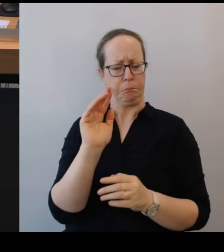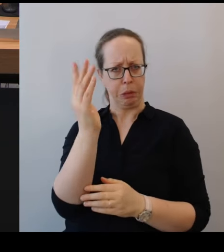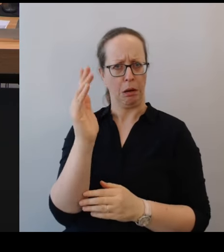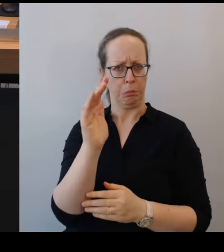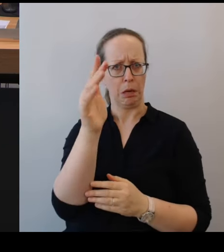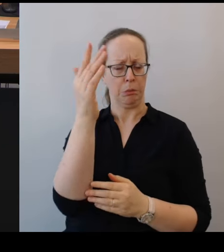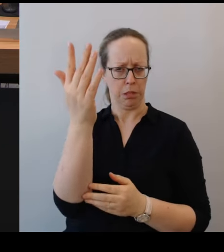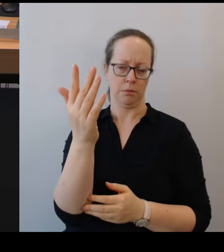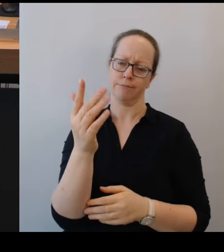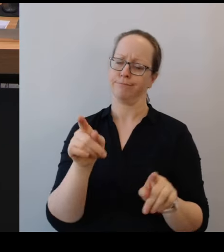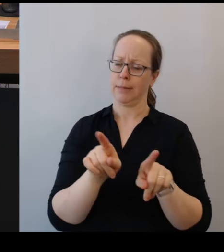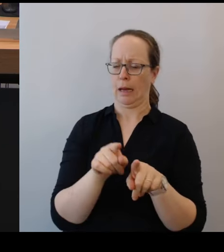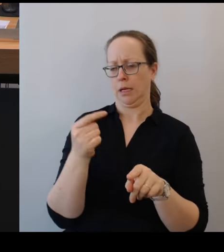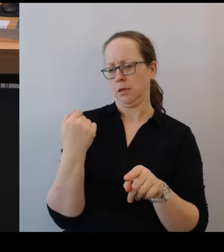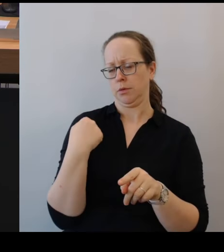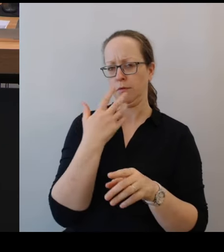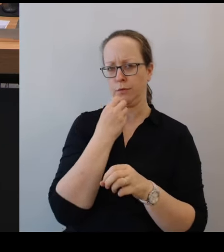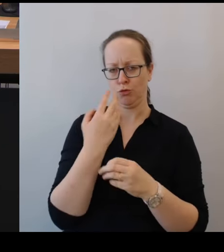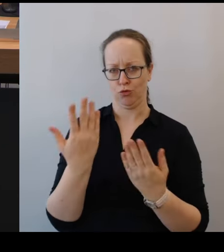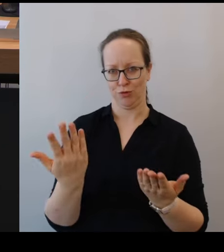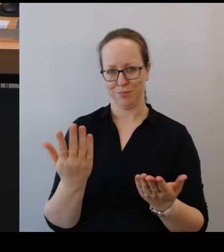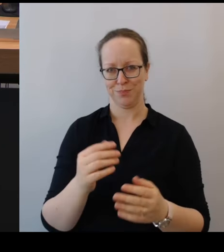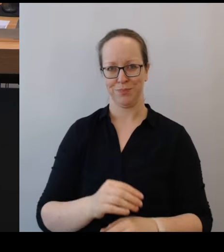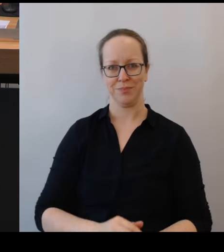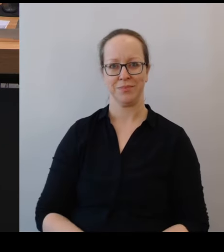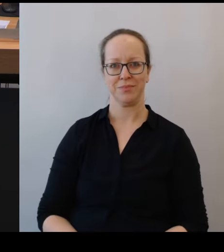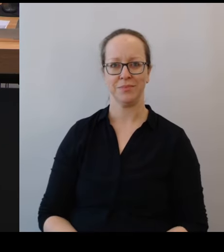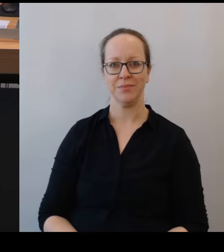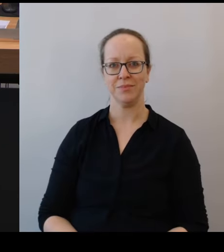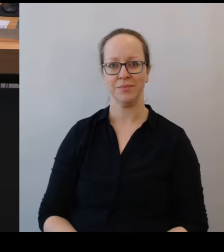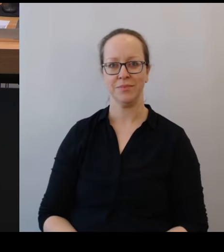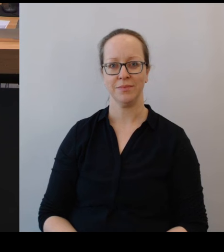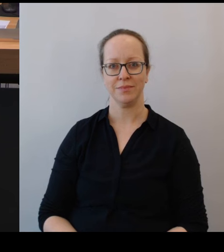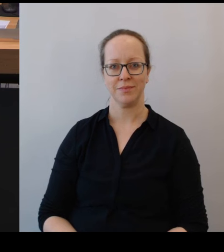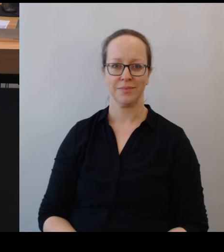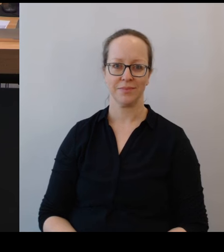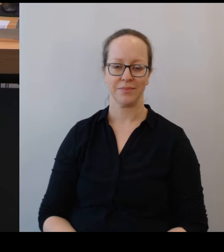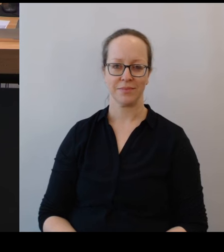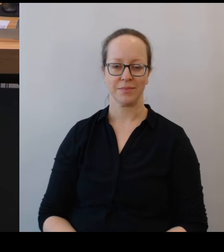Der zweite Punkt, der uns auch sehr wichtig war, den Sie auch in Ihrer Rede, auch in Ihrem Antrag schon beschreiben, ist die Frage,